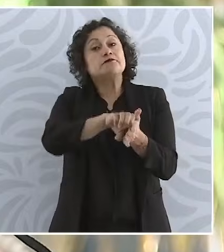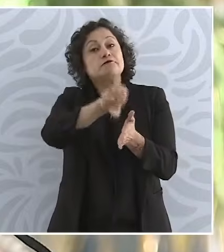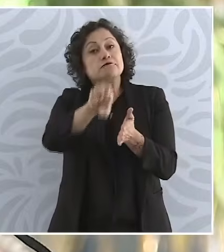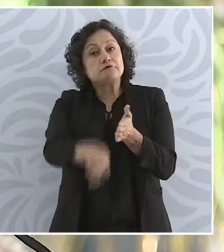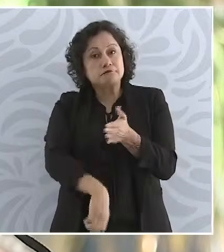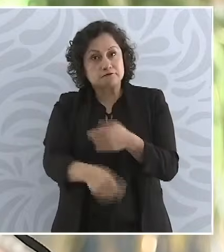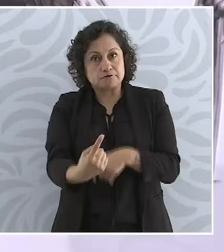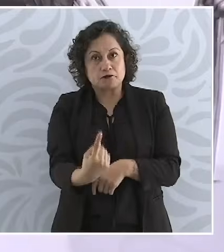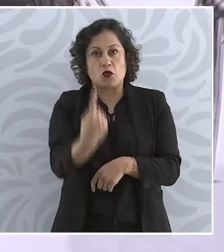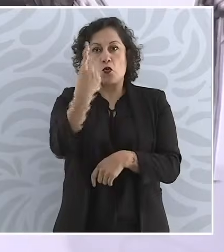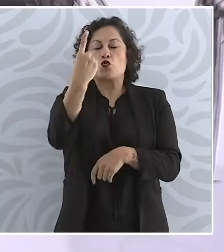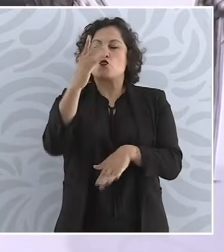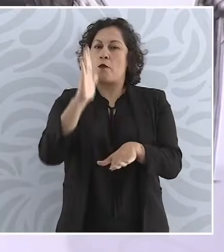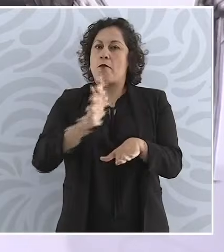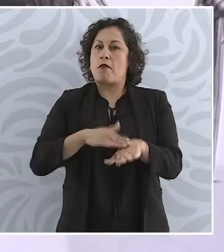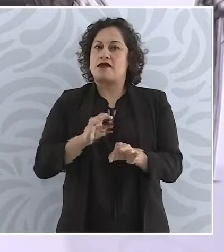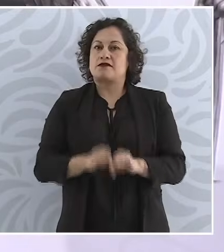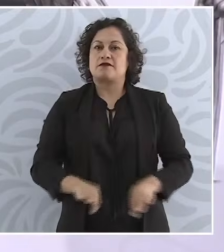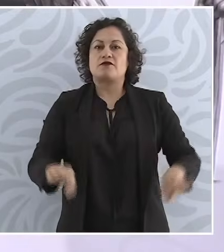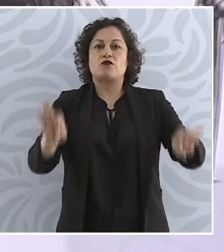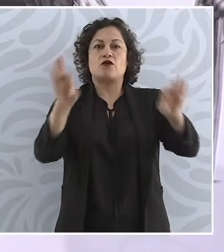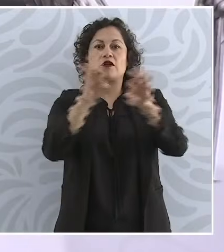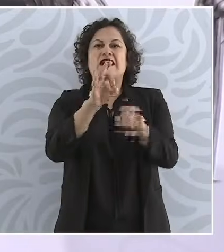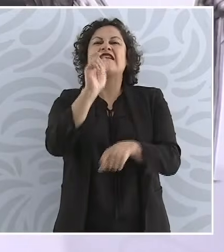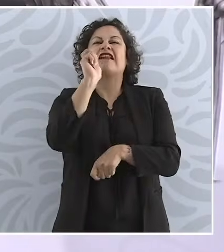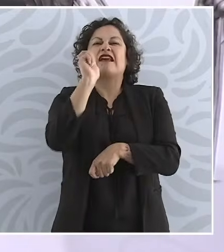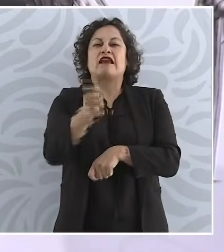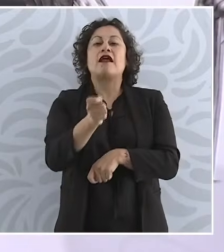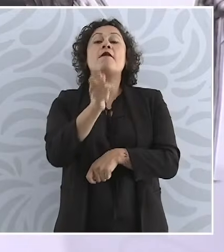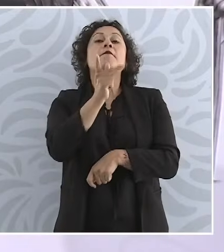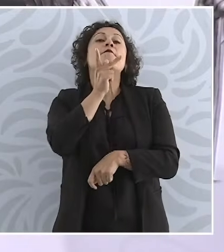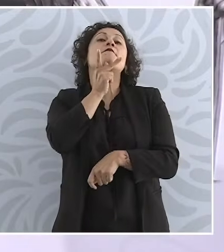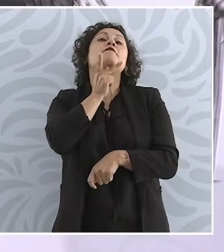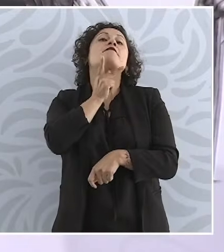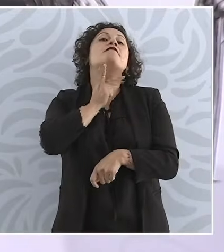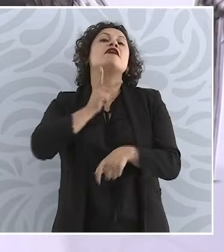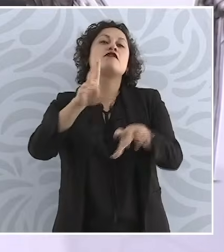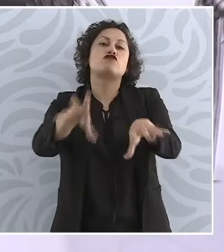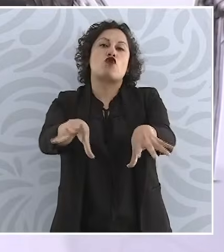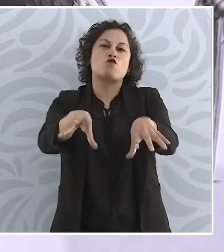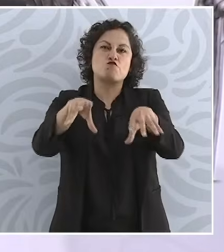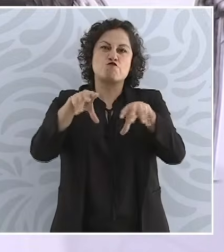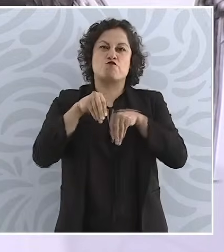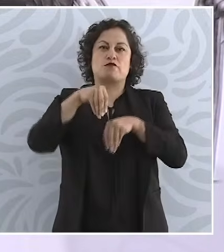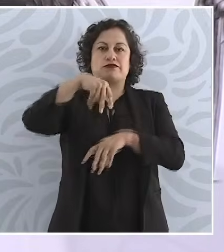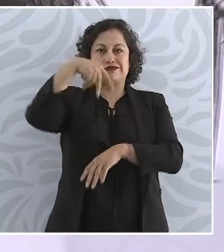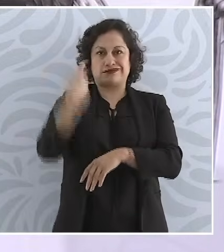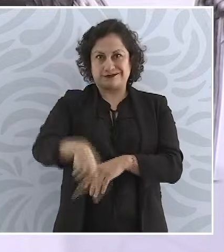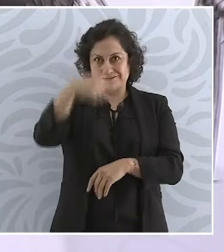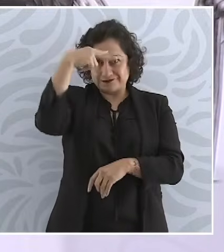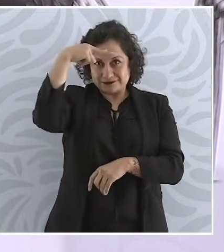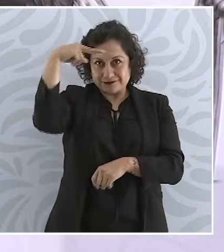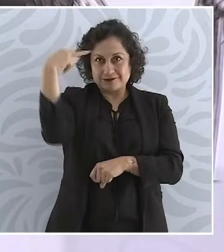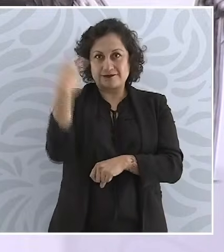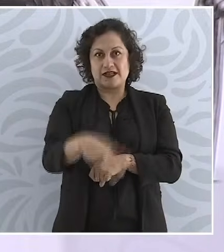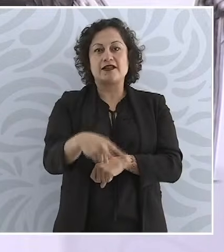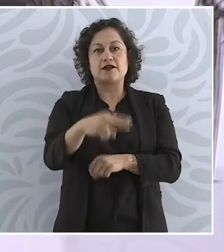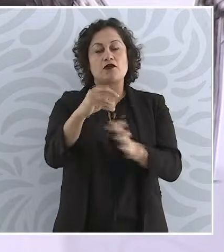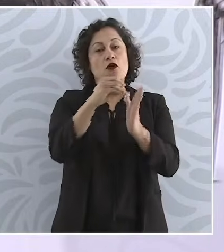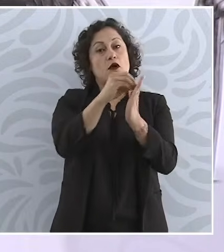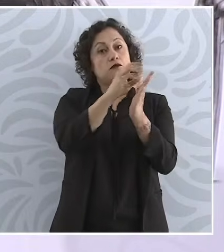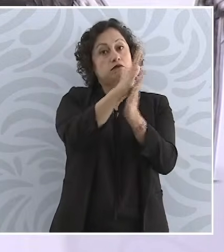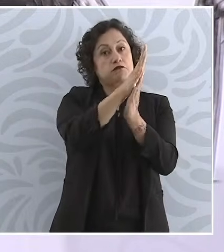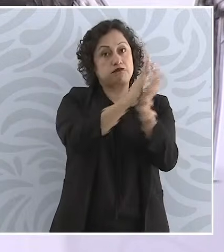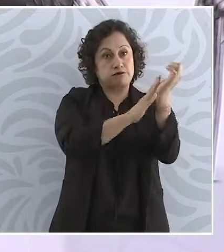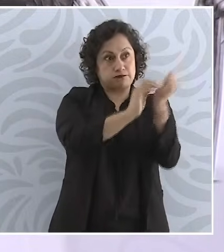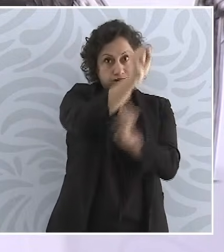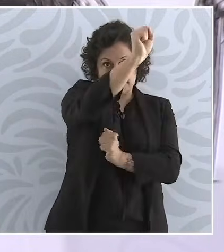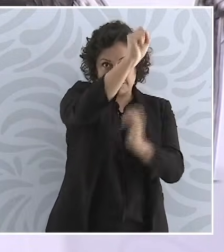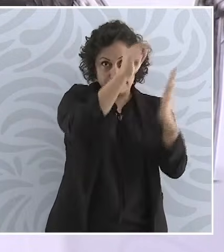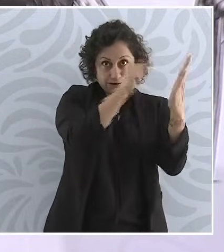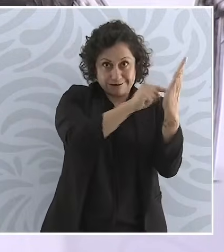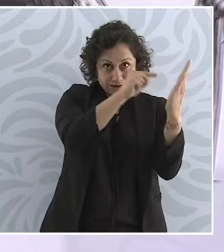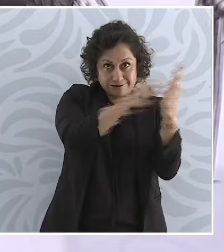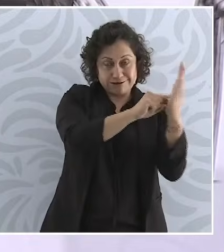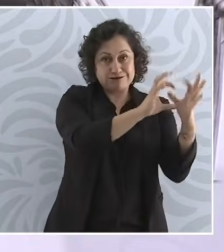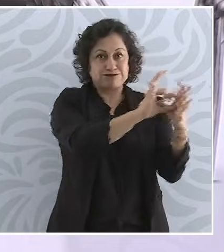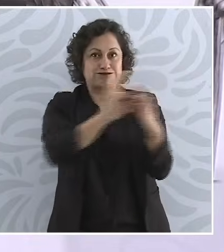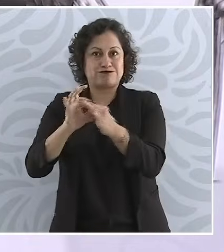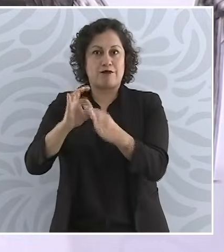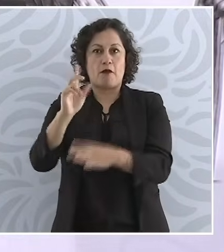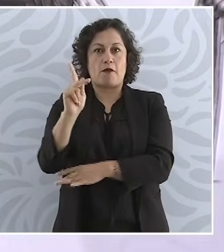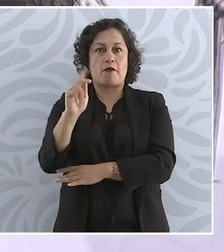más importantes fue la expropiación petrolera y la Constitución de petróleos mexicanos Un